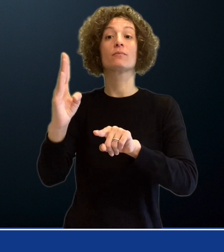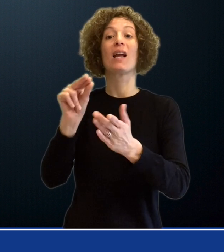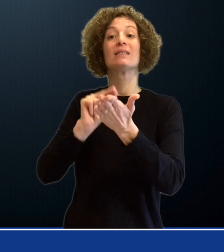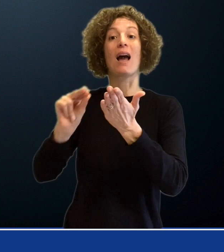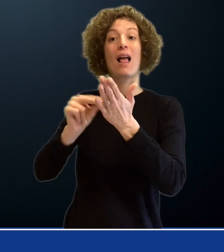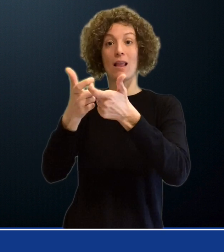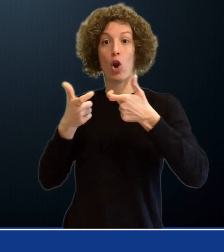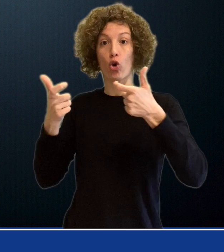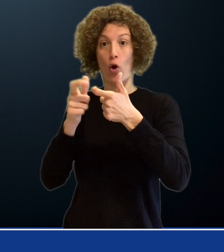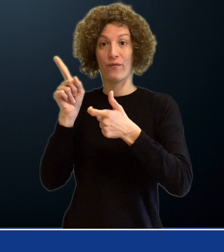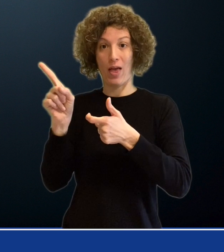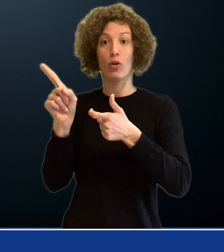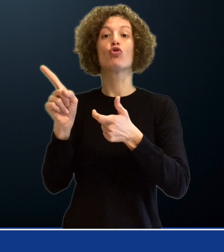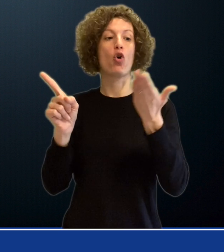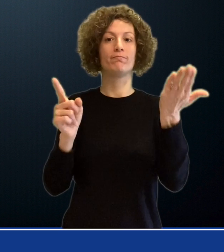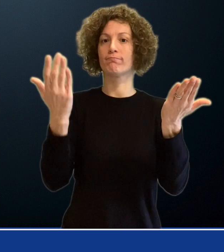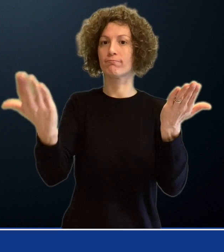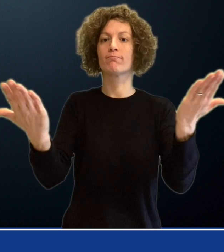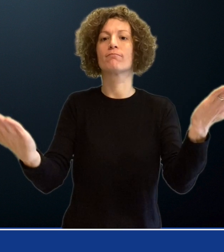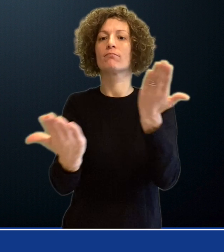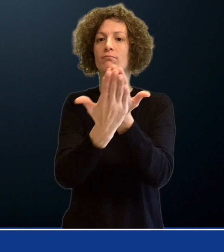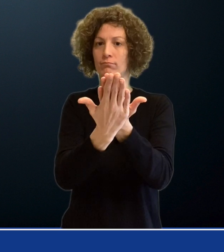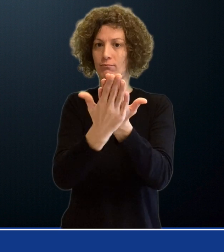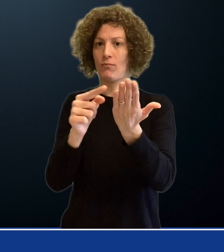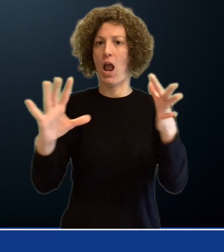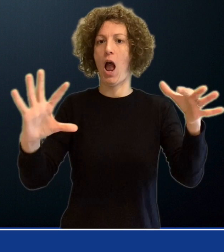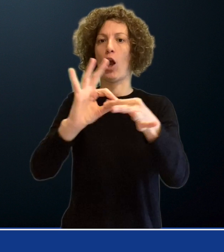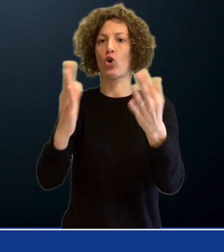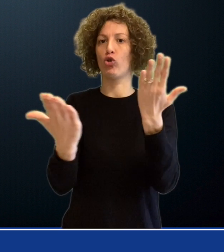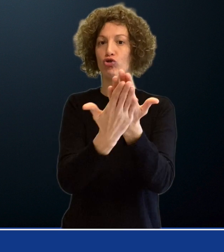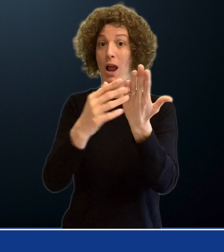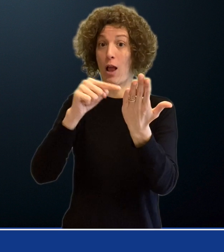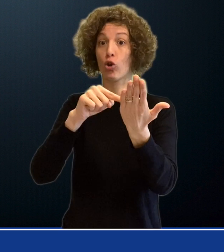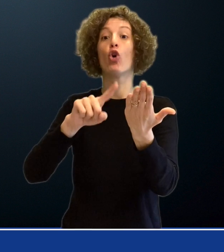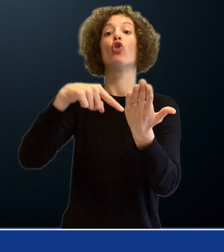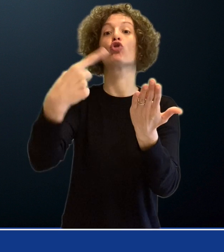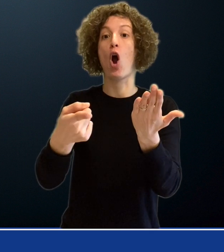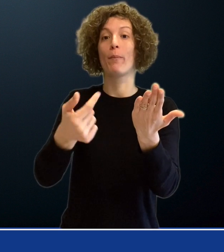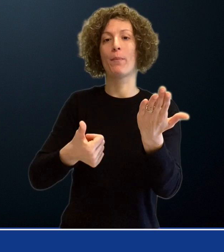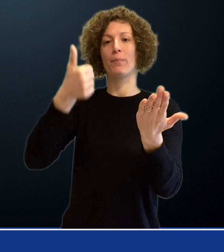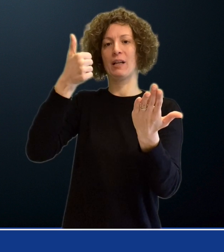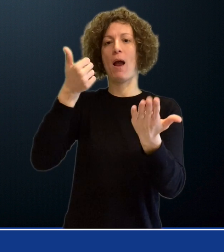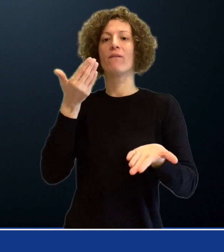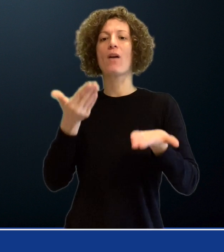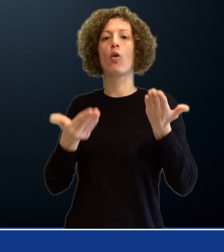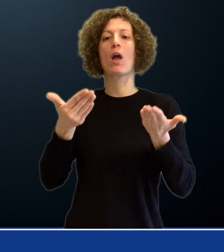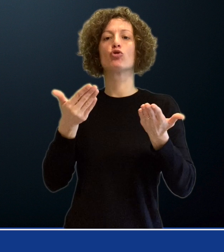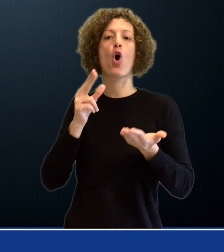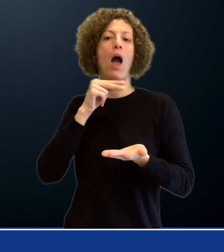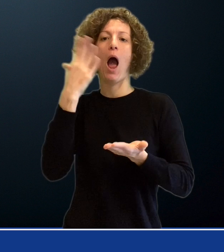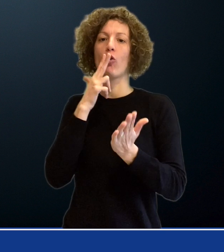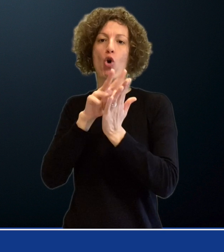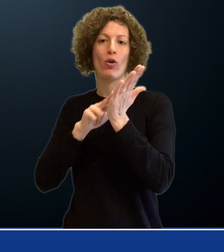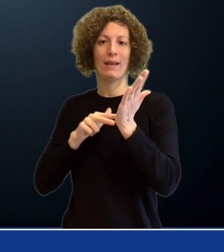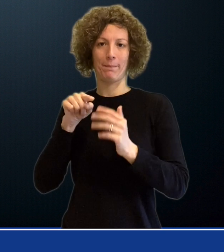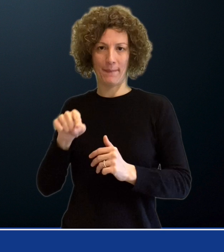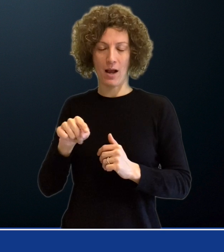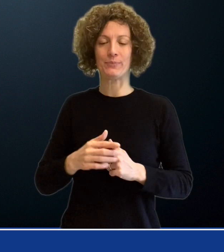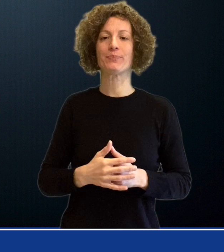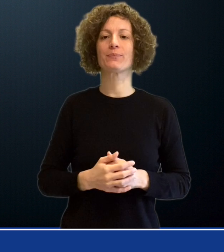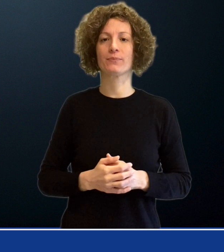al primo modulo dalla segreteria del convegno e solo al termine della valutazione anonima.